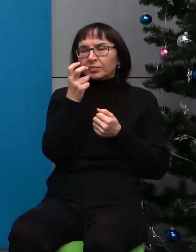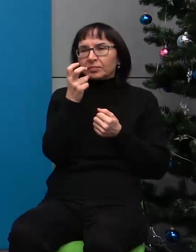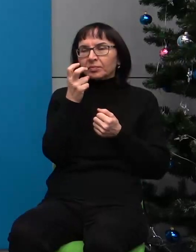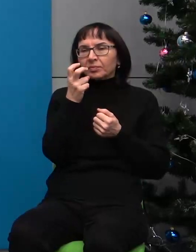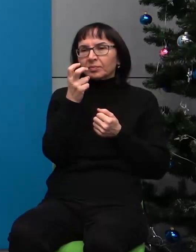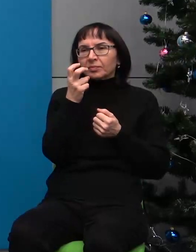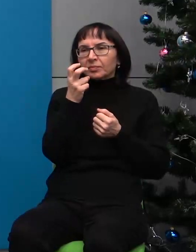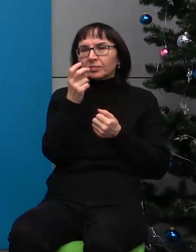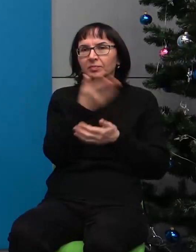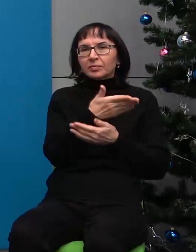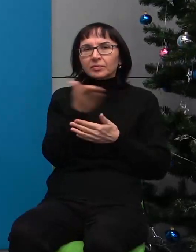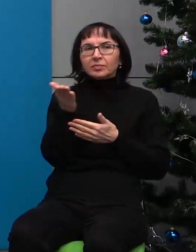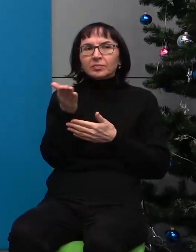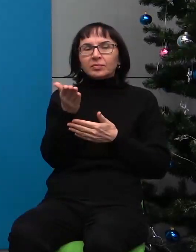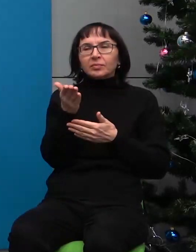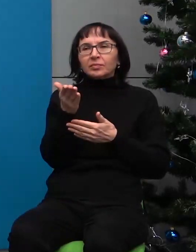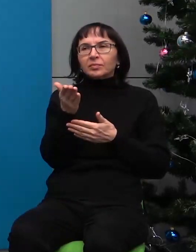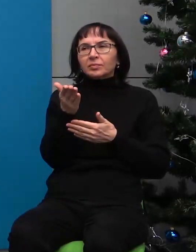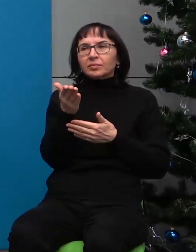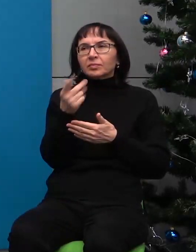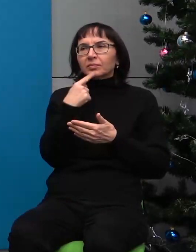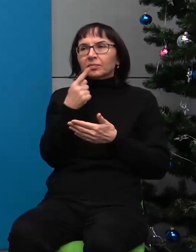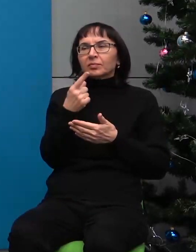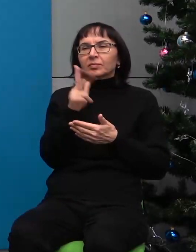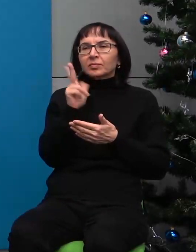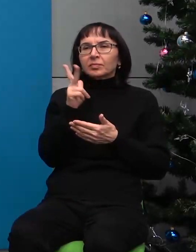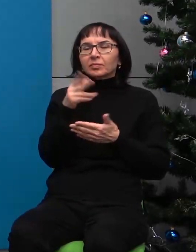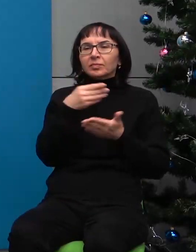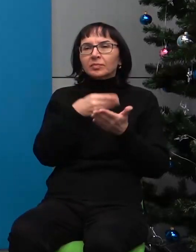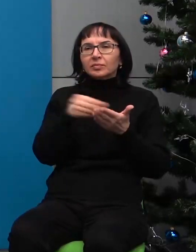Niech Państwo strzelają. Kto opłacił adwokata Barbiego?